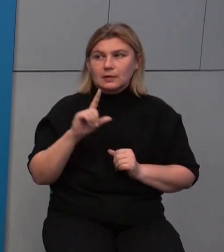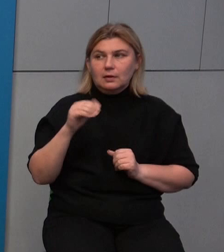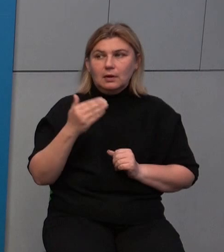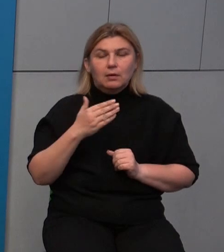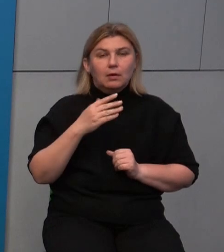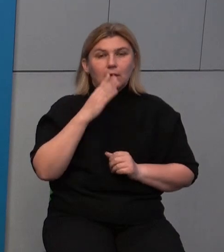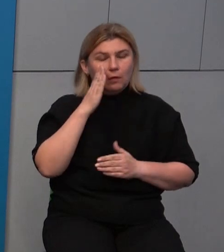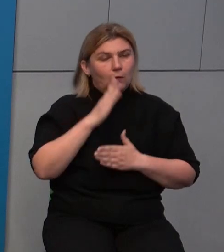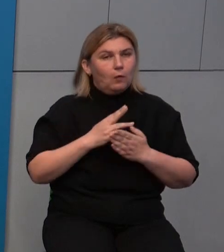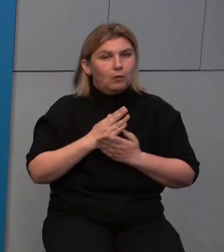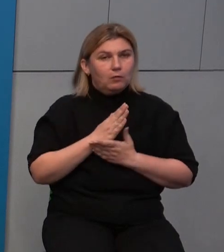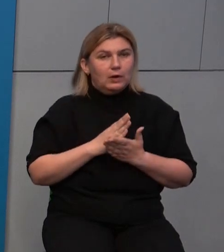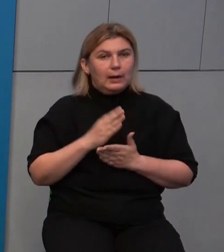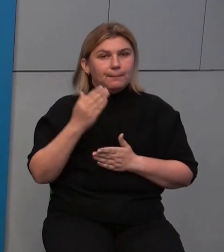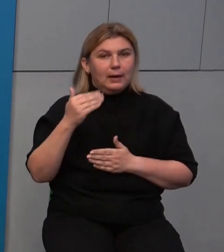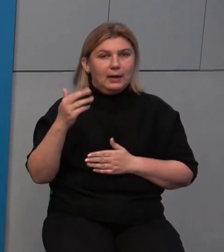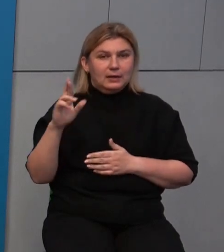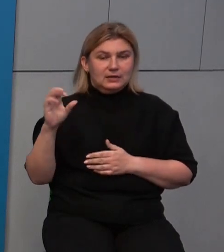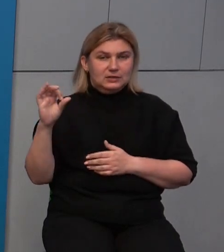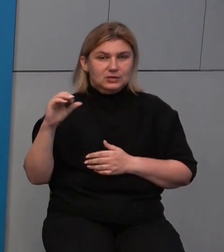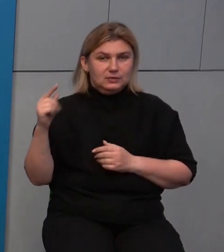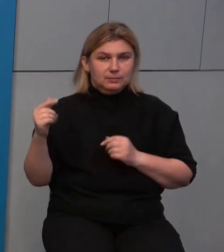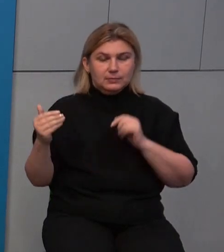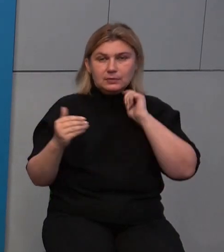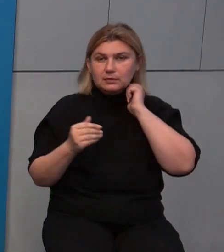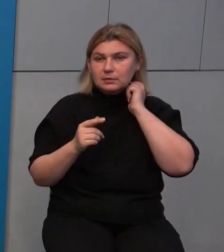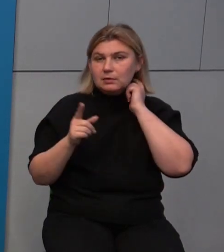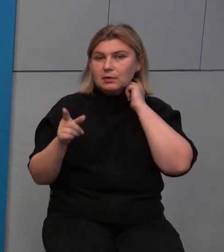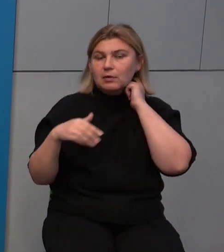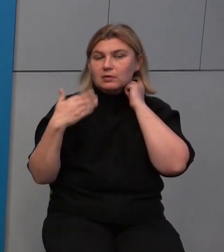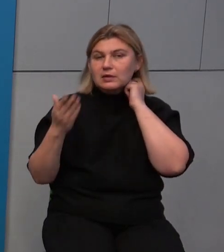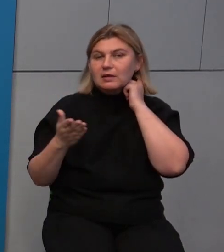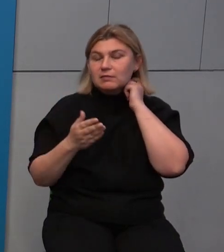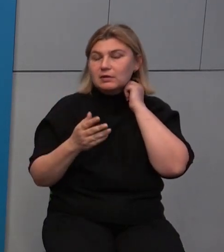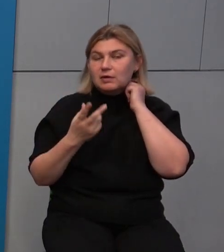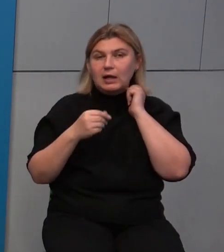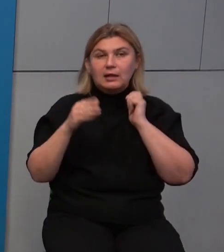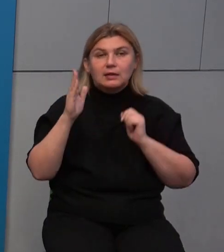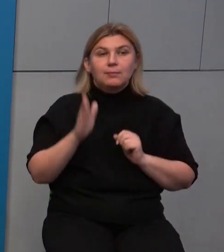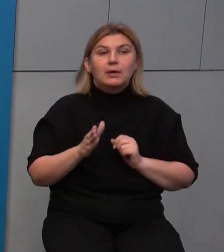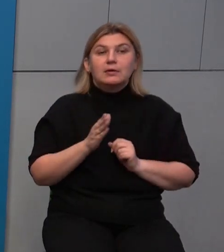według mnie w marksizm, dlatego, że on gwarantował, że nie będzie tych,